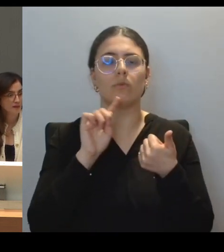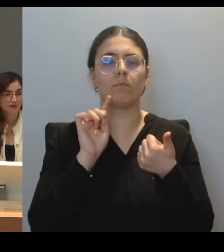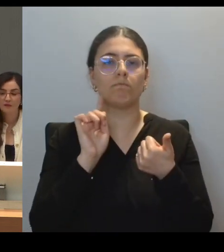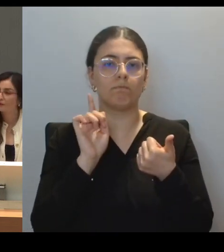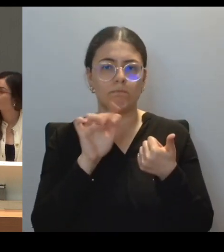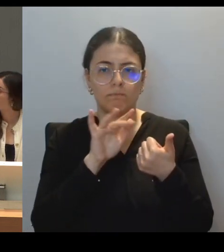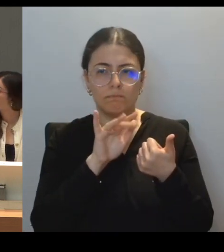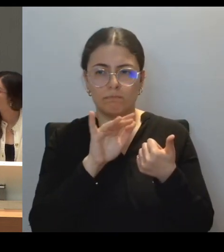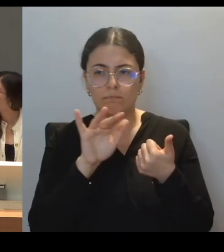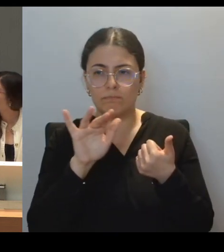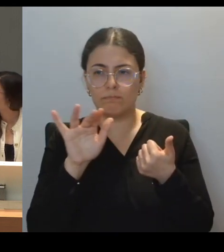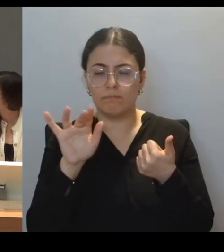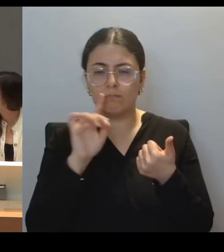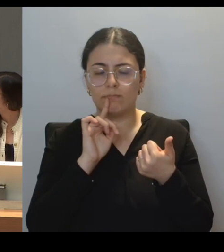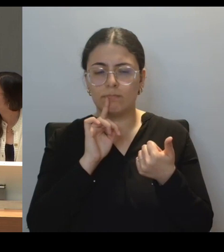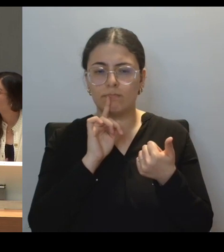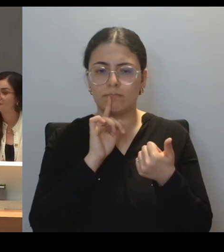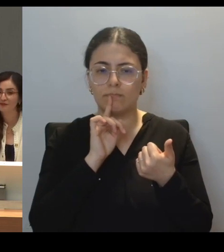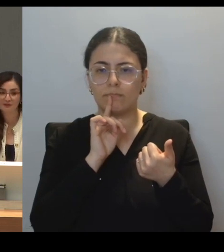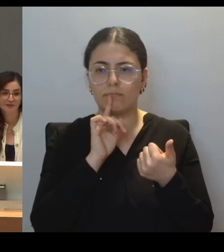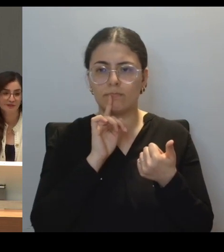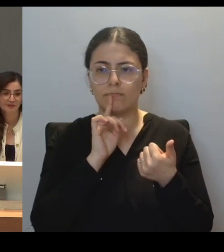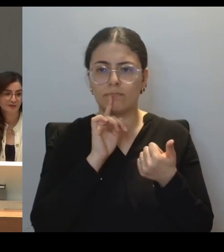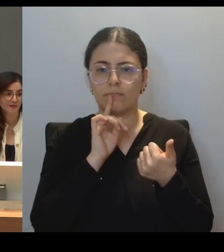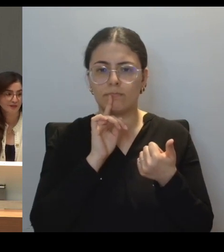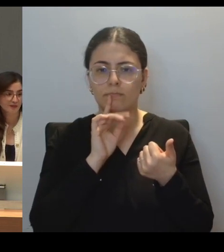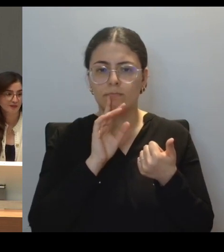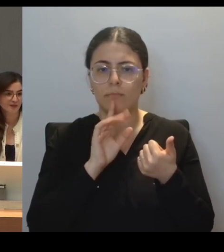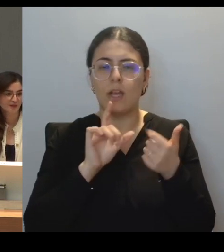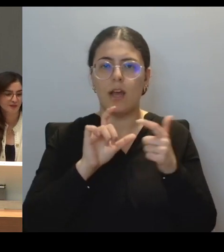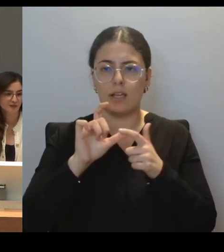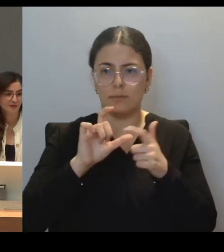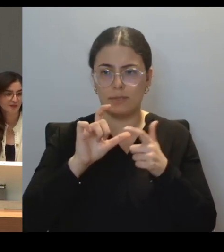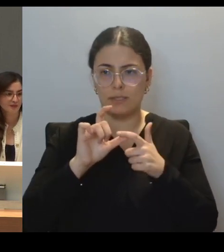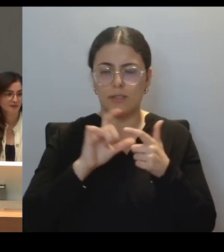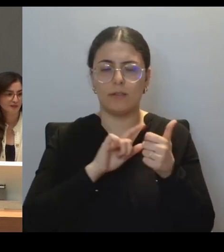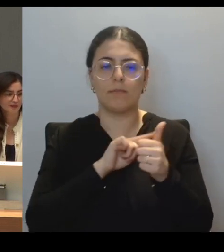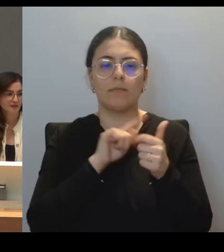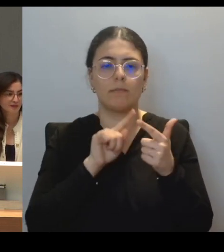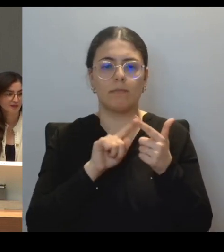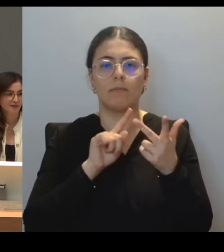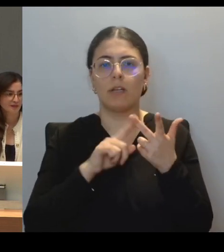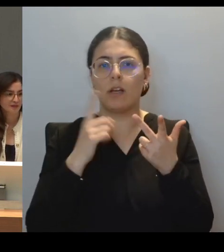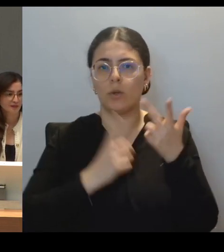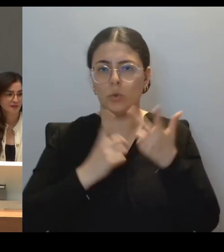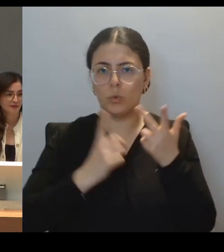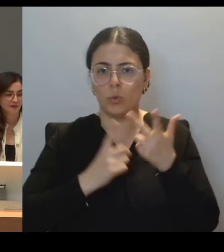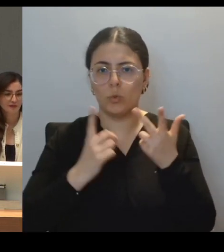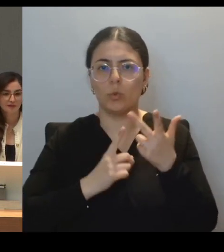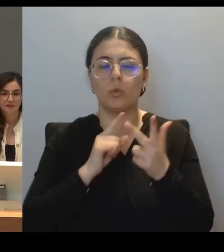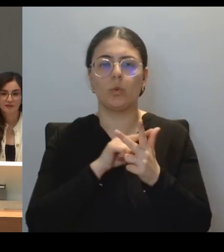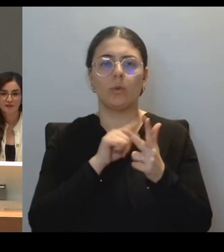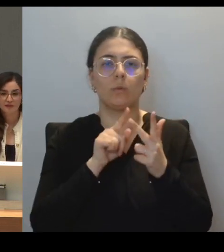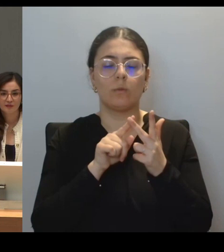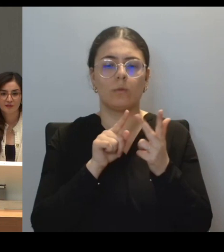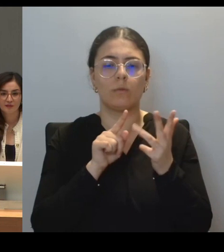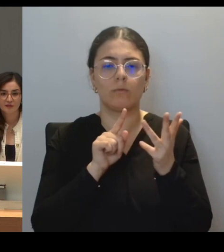SPD Fraktion, die Fraktion Bündnis 90 Grüne und die Linksfraktion. Gegenstimmen bei Gegenstimmen